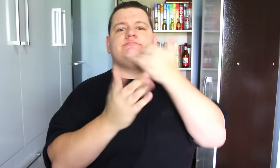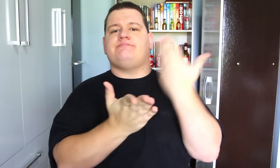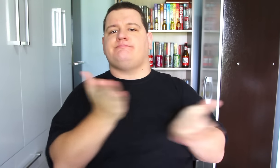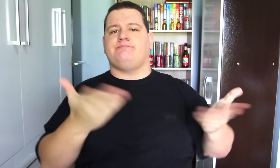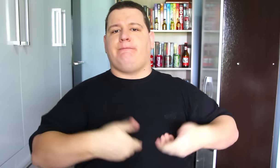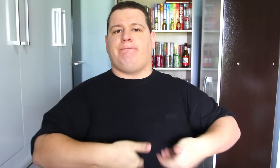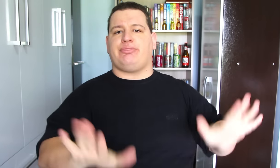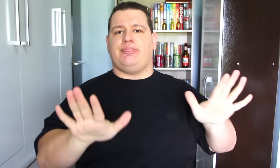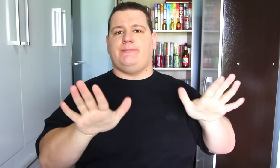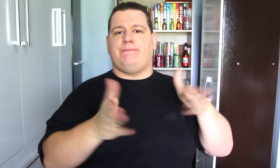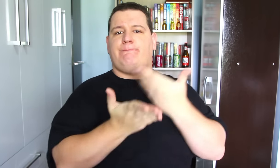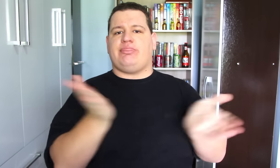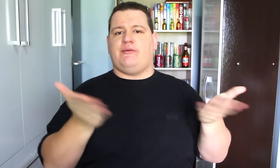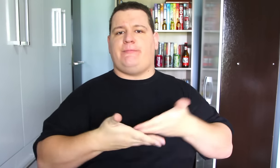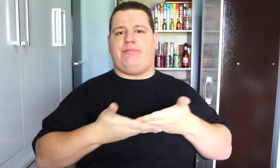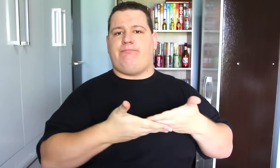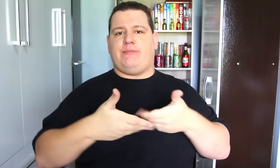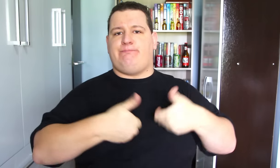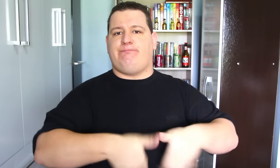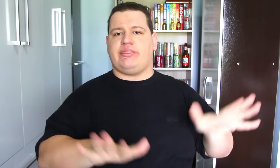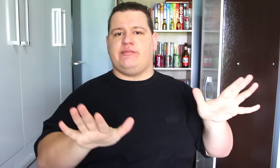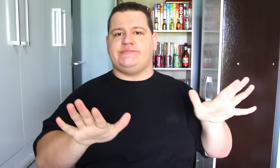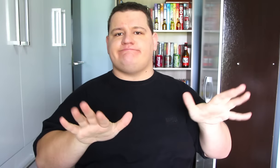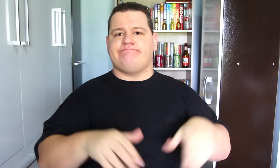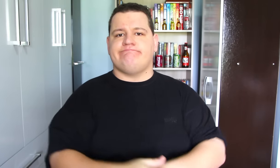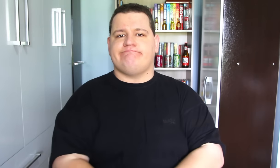perdeu o bebê.